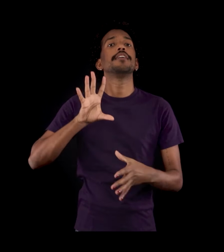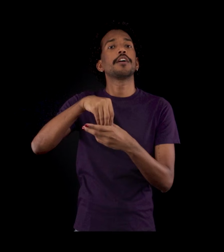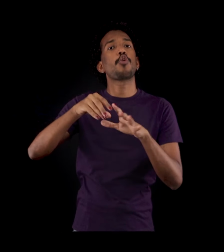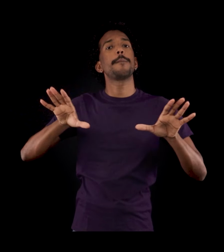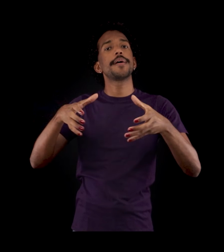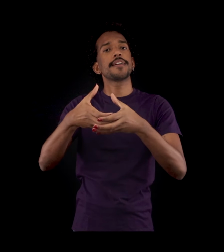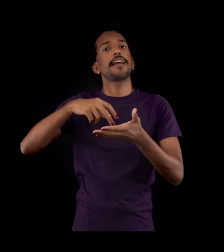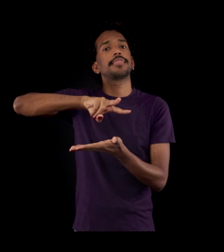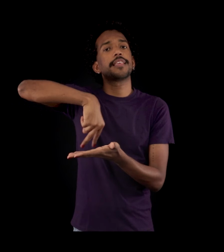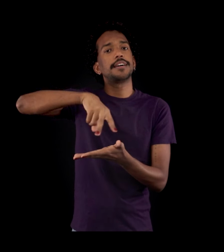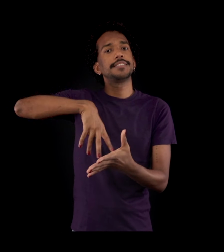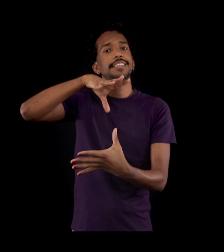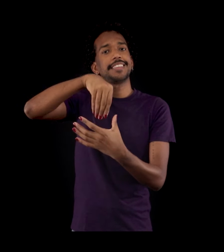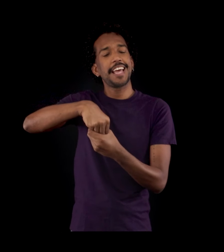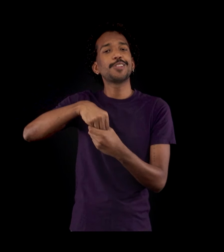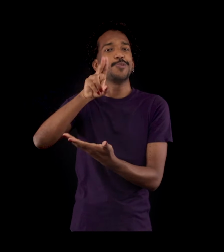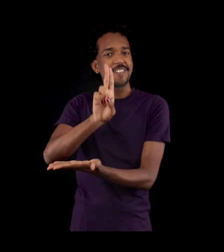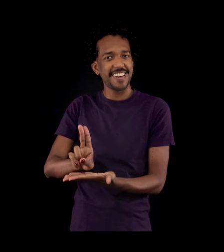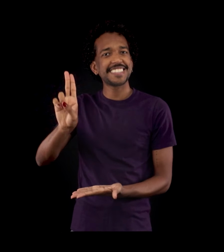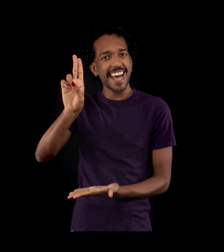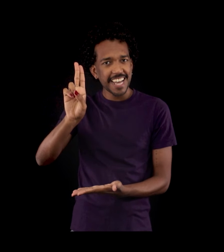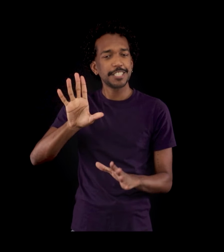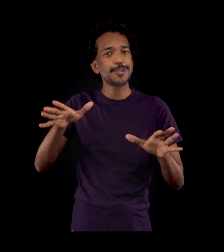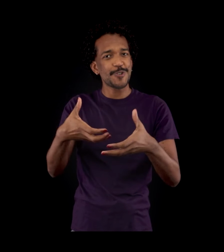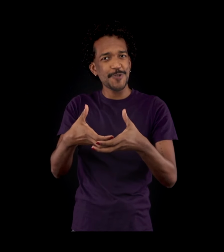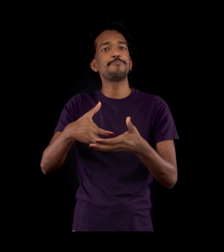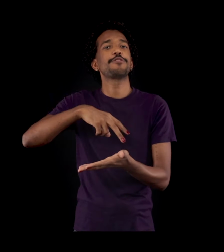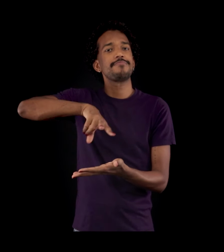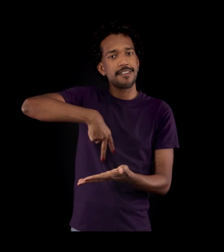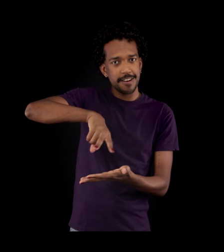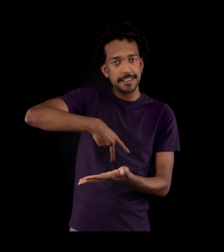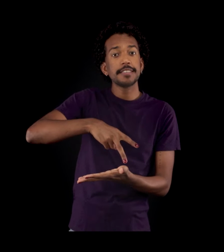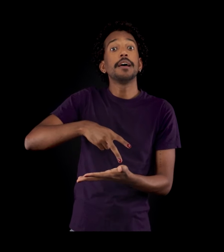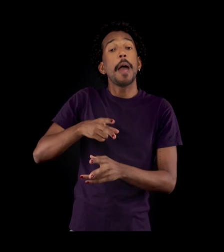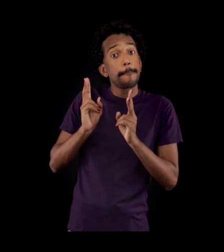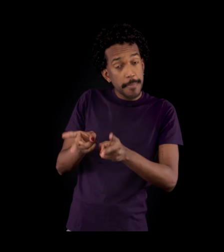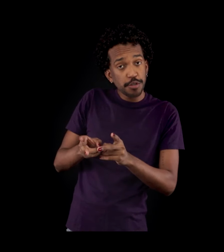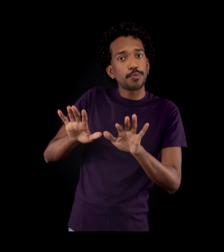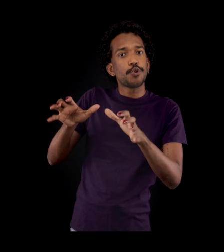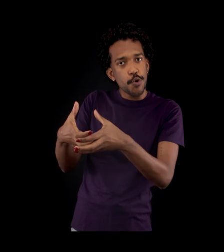Na companhia de dança da universidade, no grupo de dança, e depois no próprio grupo,